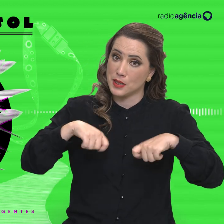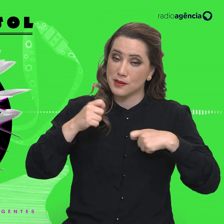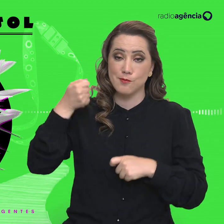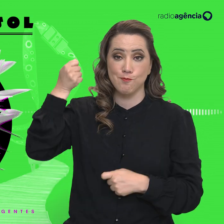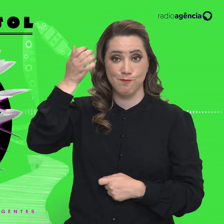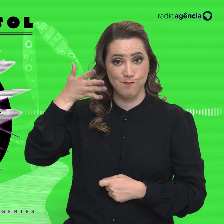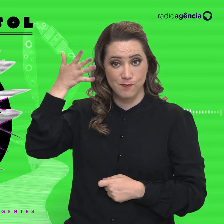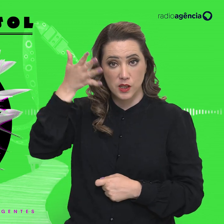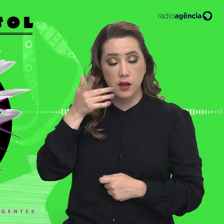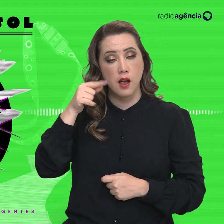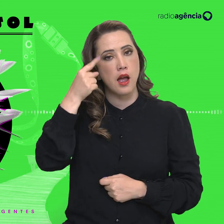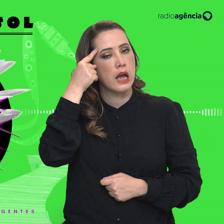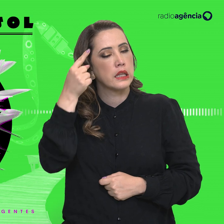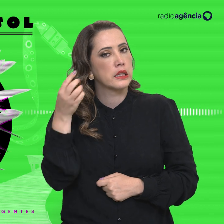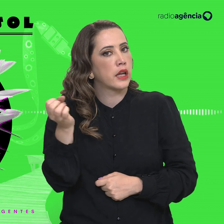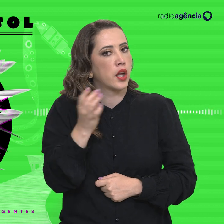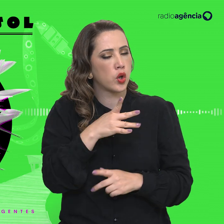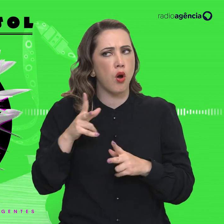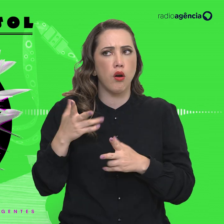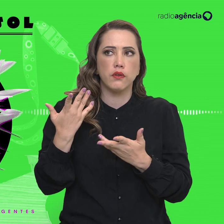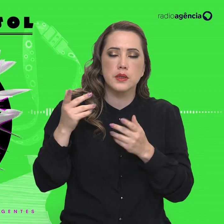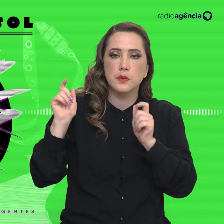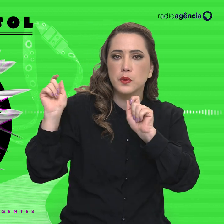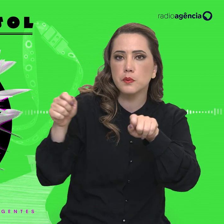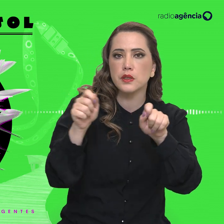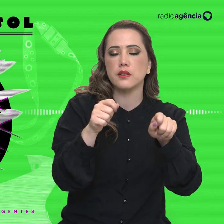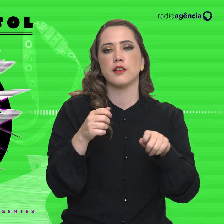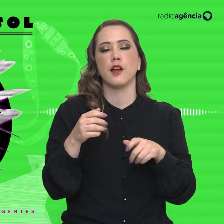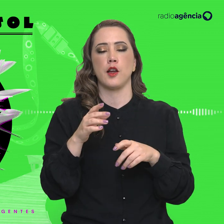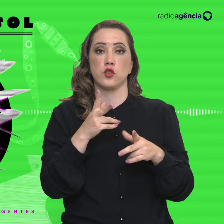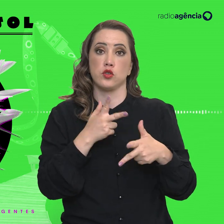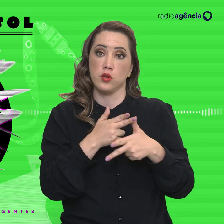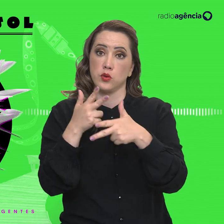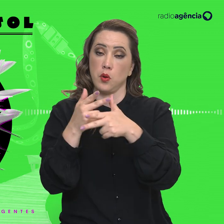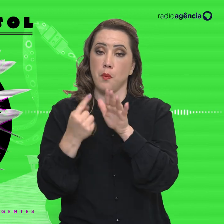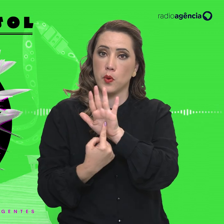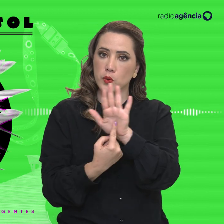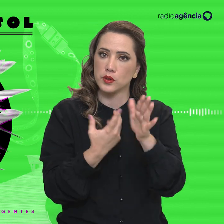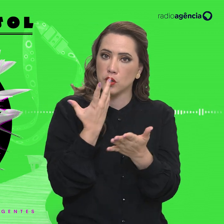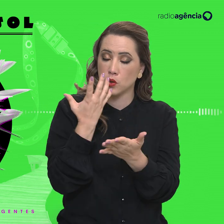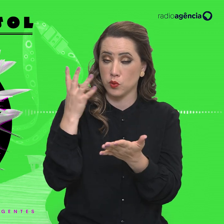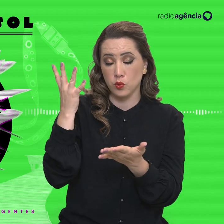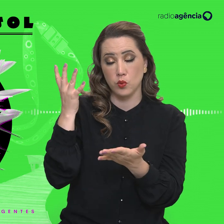A ideia é trazer novos elementos aos episódios, tornando o podcast cada vez mais acessível.